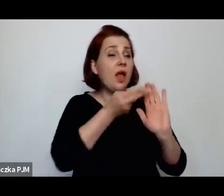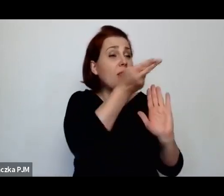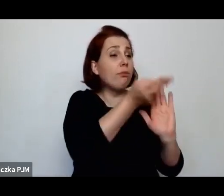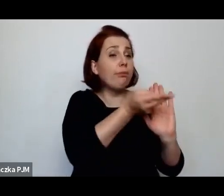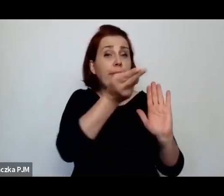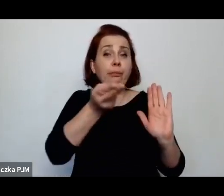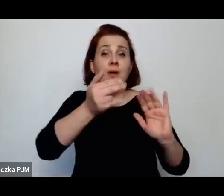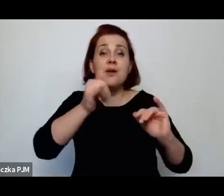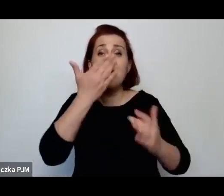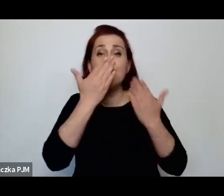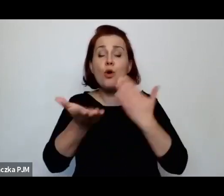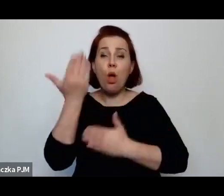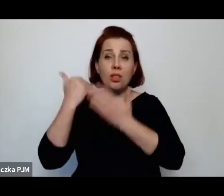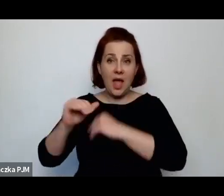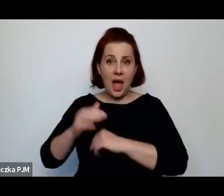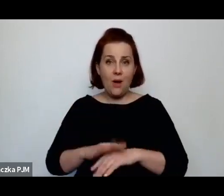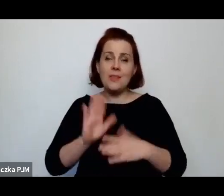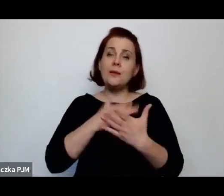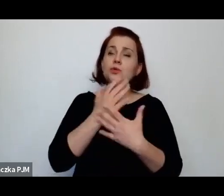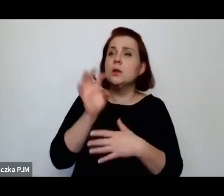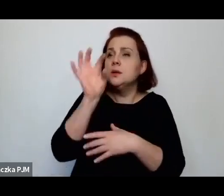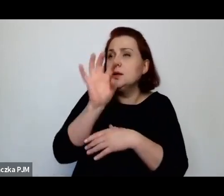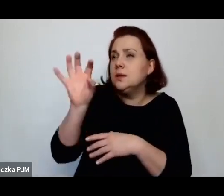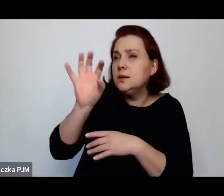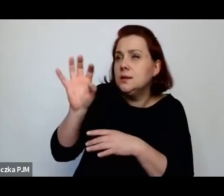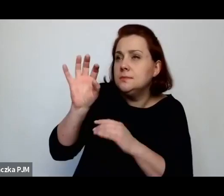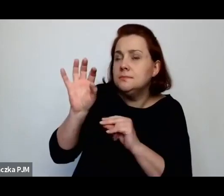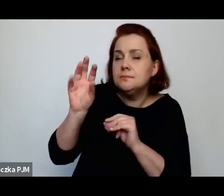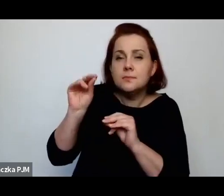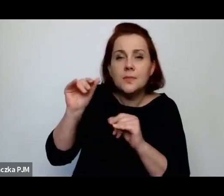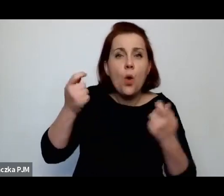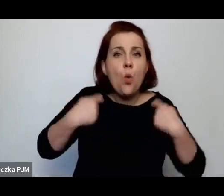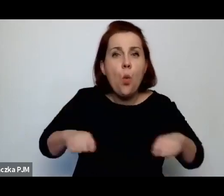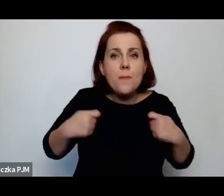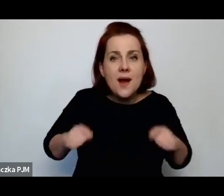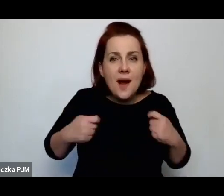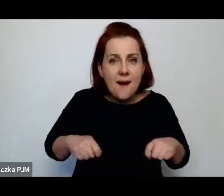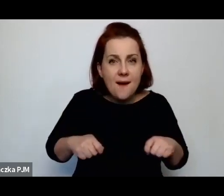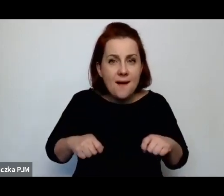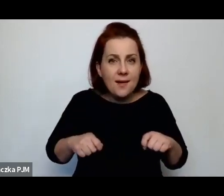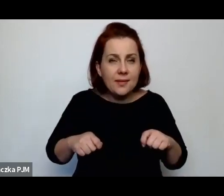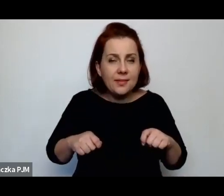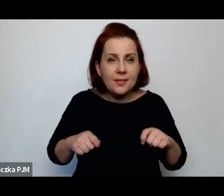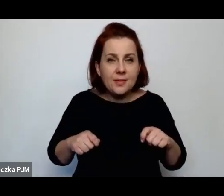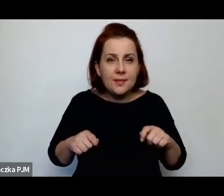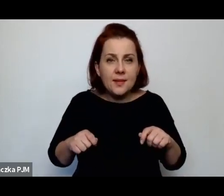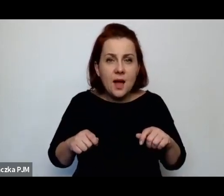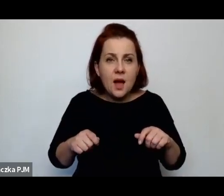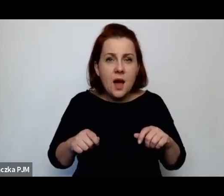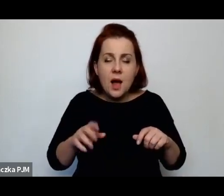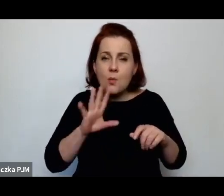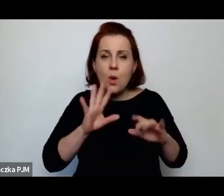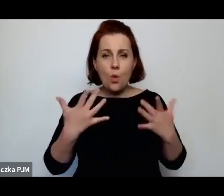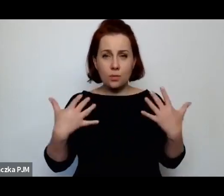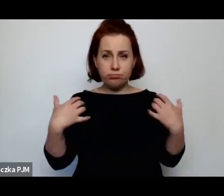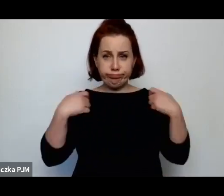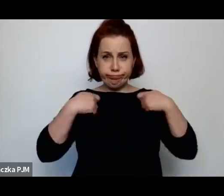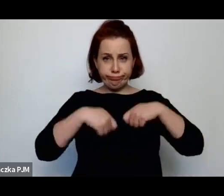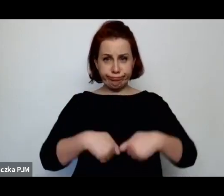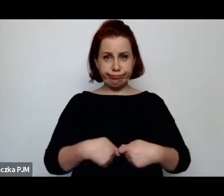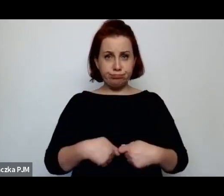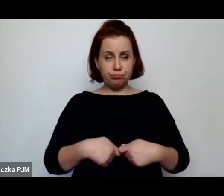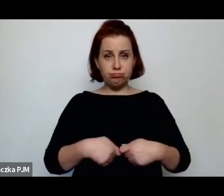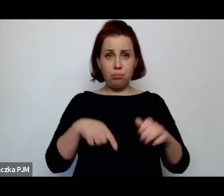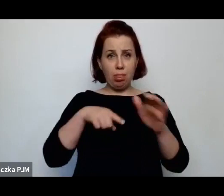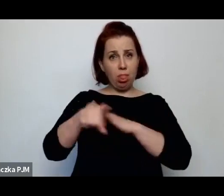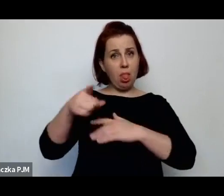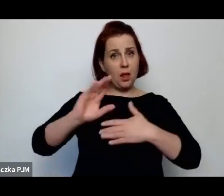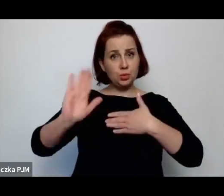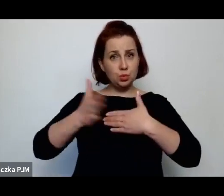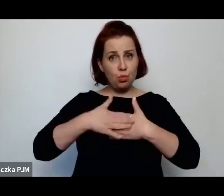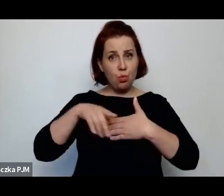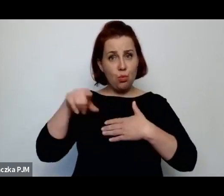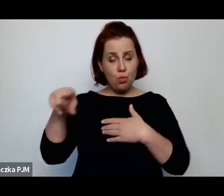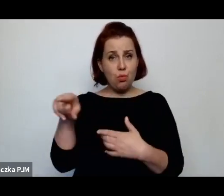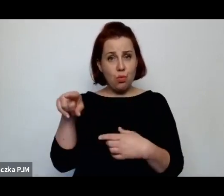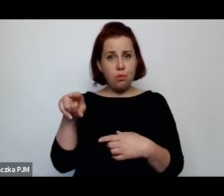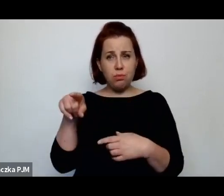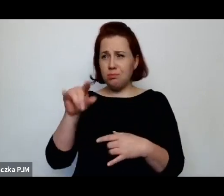albo kiedy się ogląda ubranie czy taki kubraczek ślubny jakiejś bohaterki